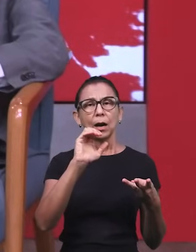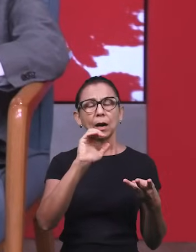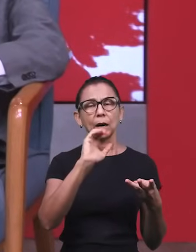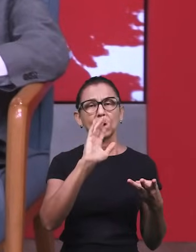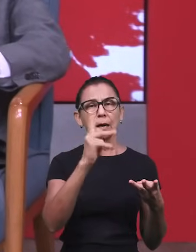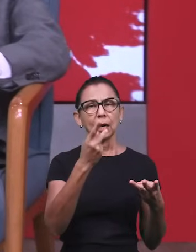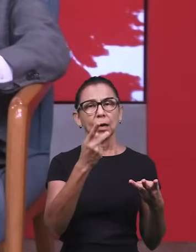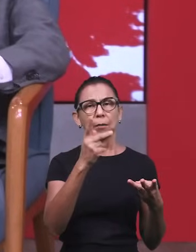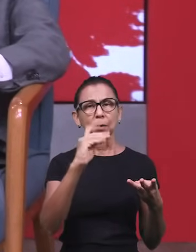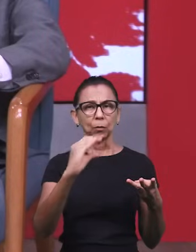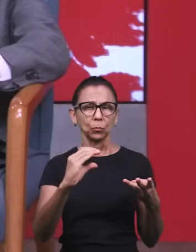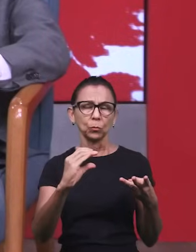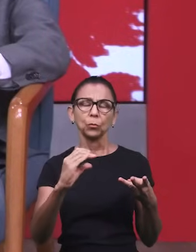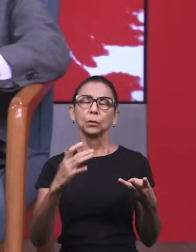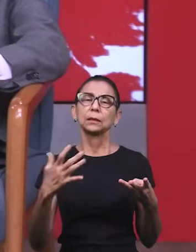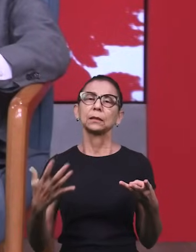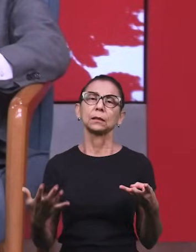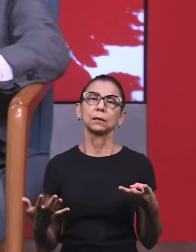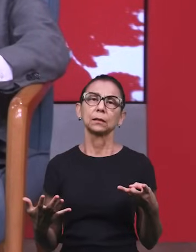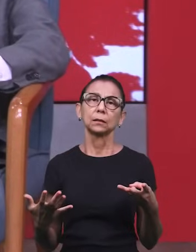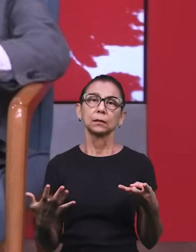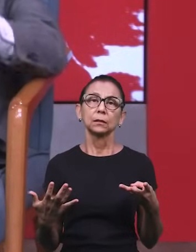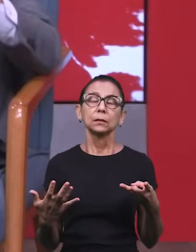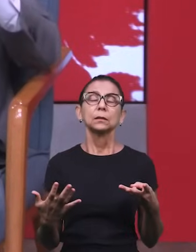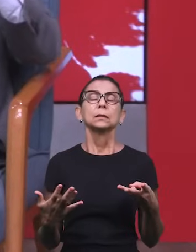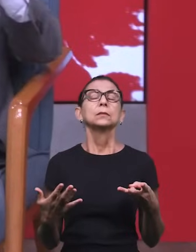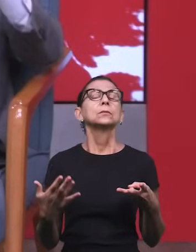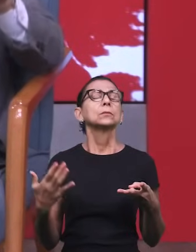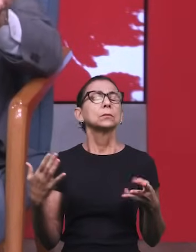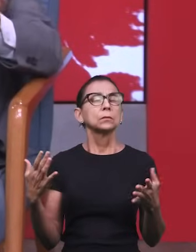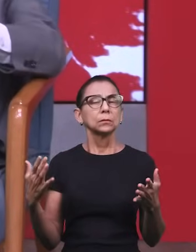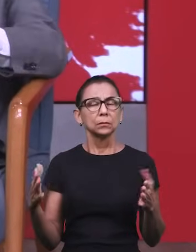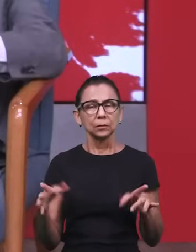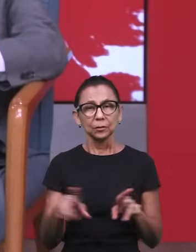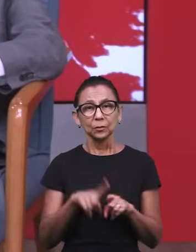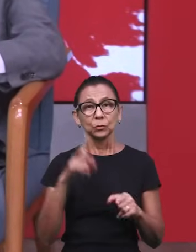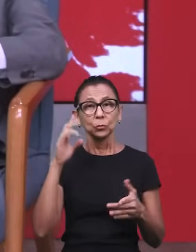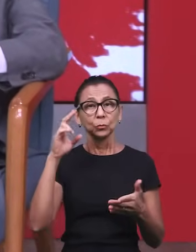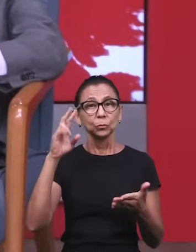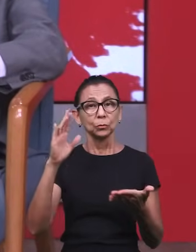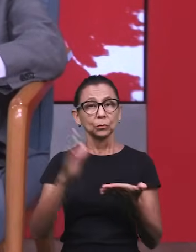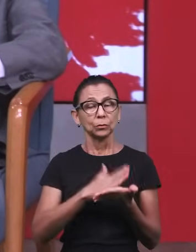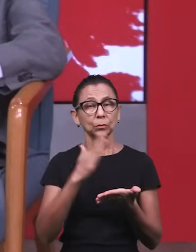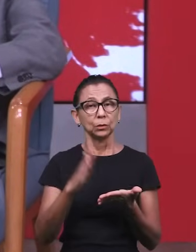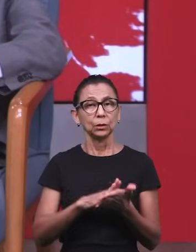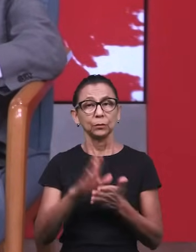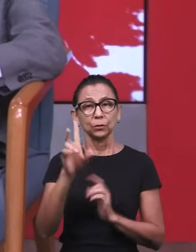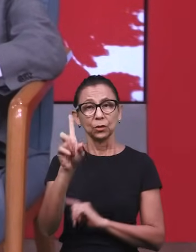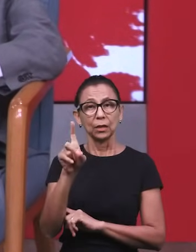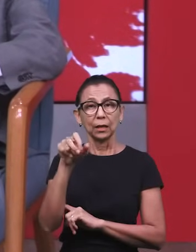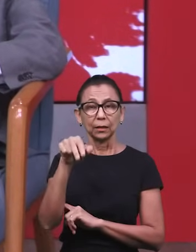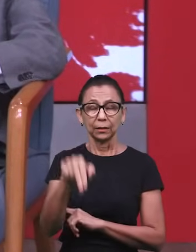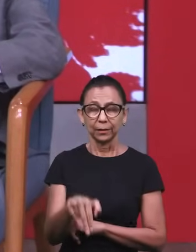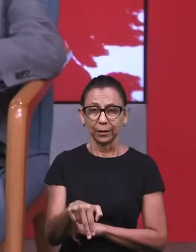das das profecias do livro de Daniel mas tudo isso nós estamos vivendo isso é a palavra mas